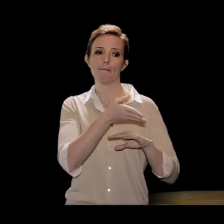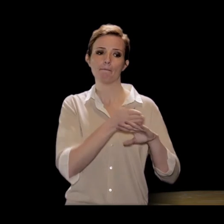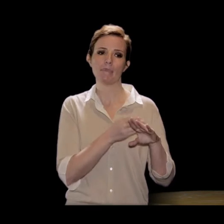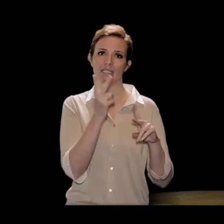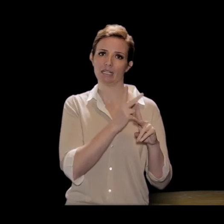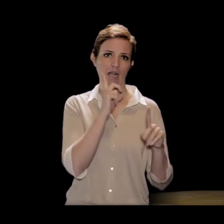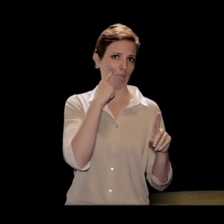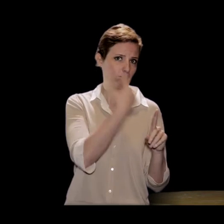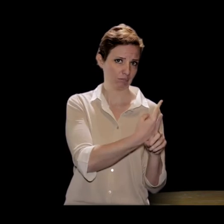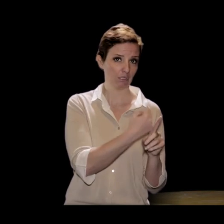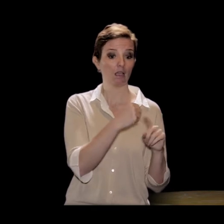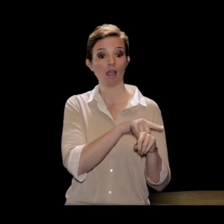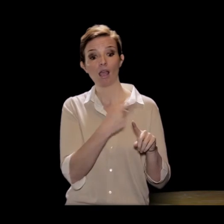e da parte immaginaria opposta.